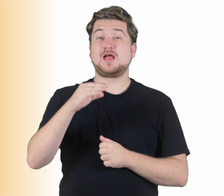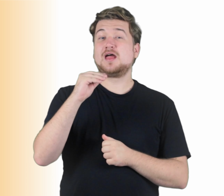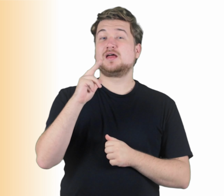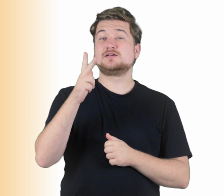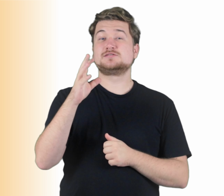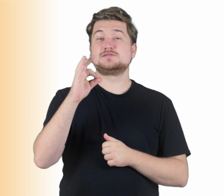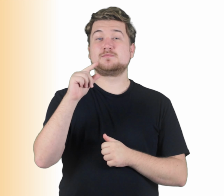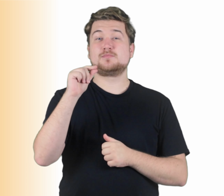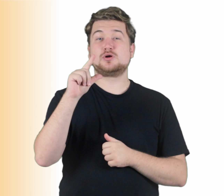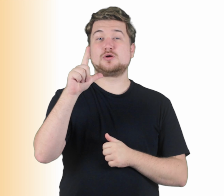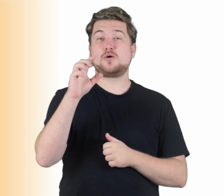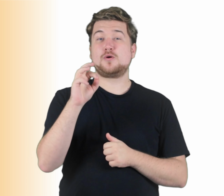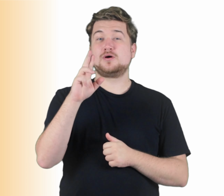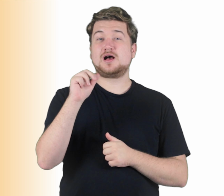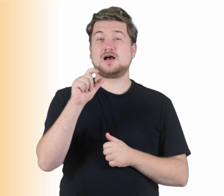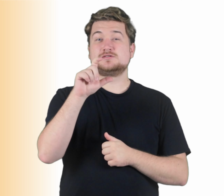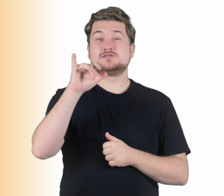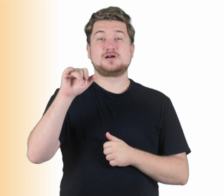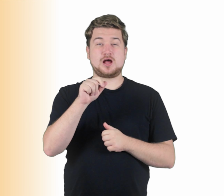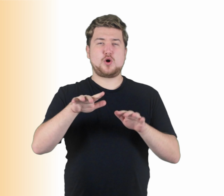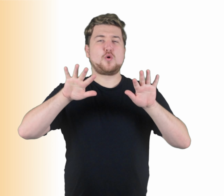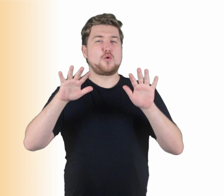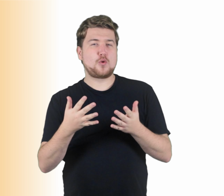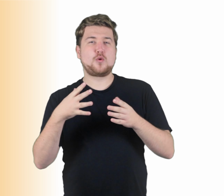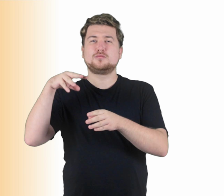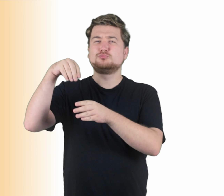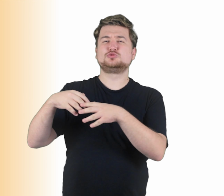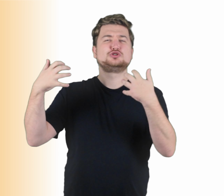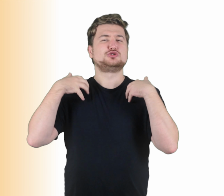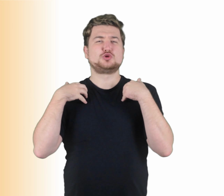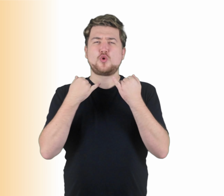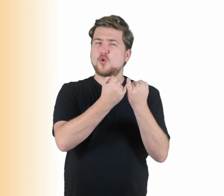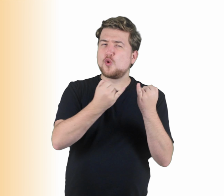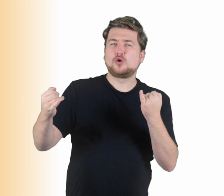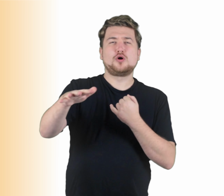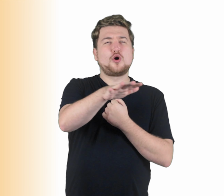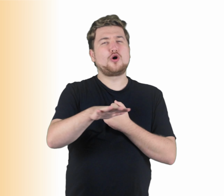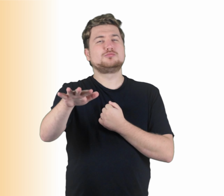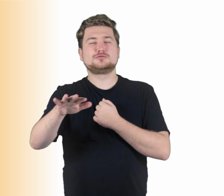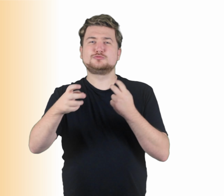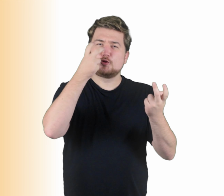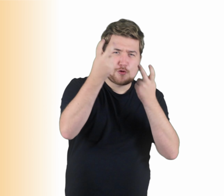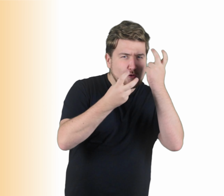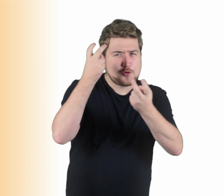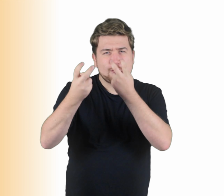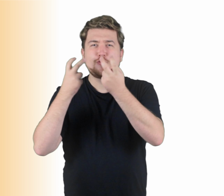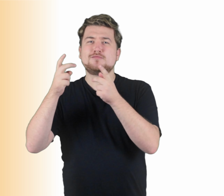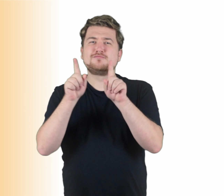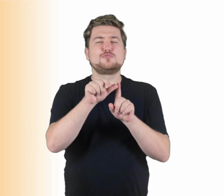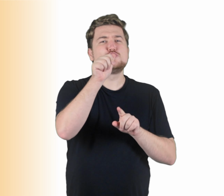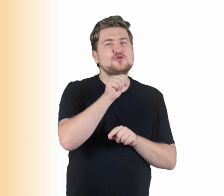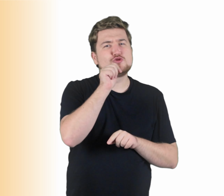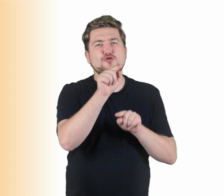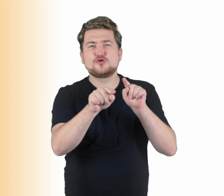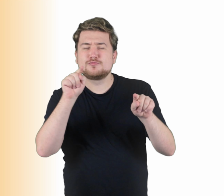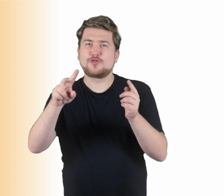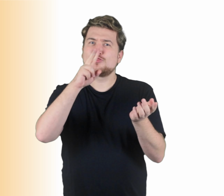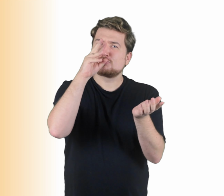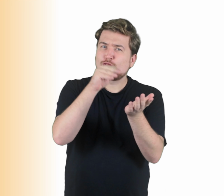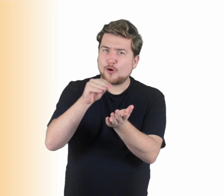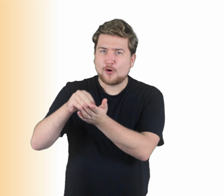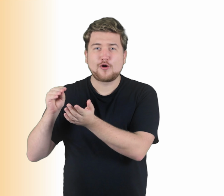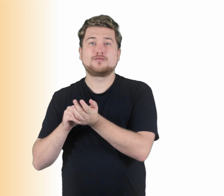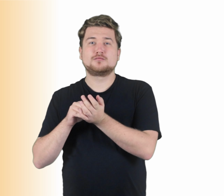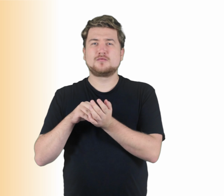Eksploracja czyli poszukiwanie, próbowanie, doświadczanie w różnych obszarach życia.